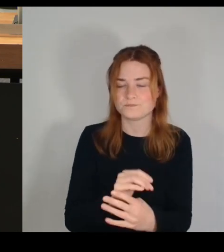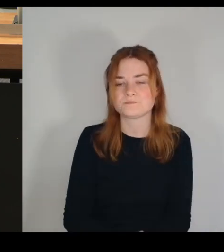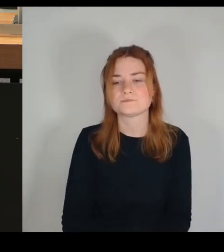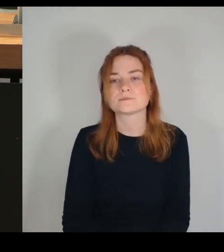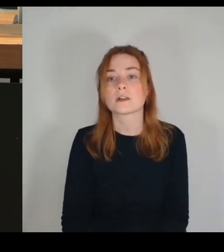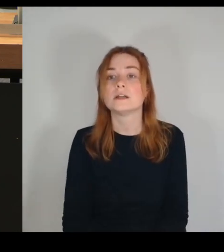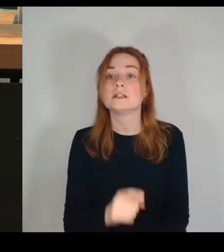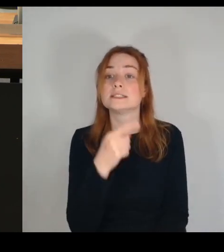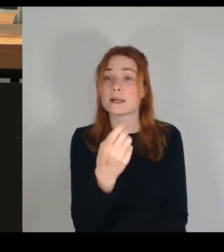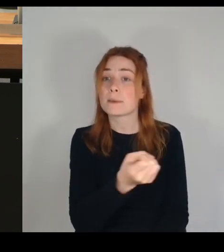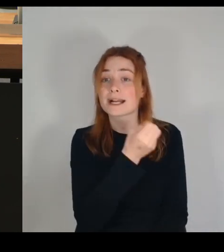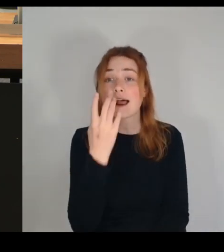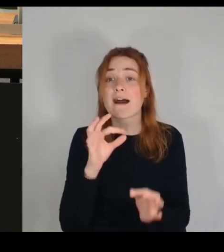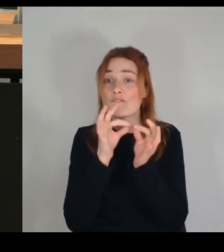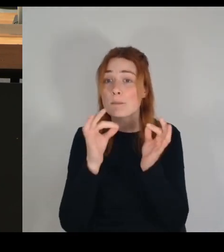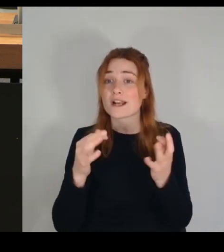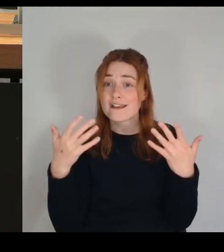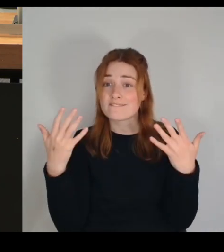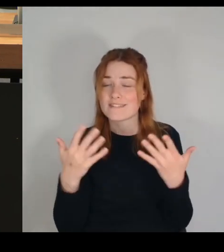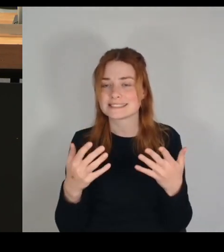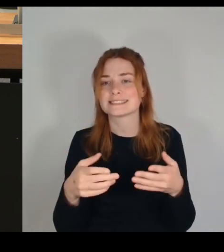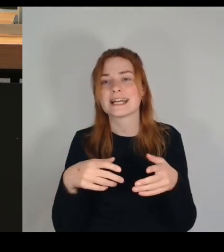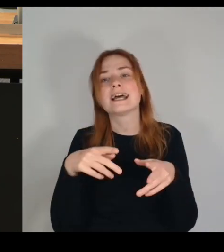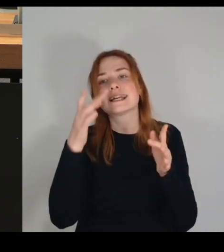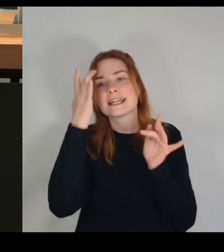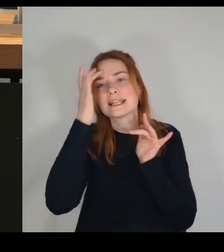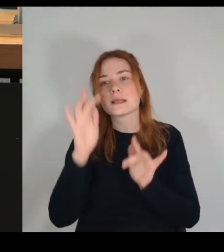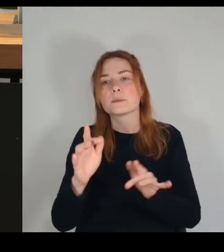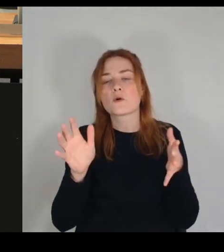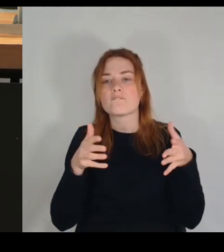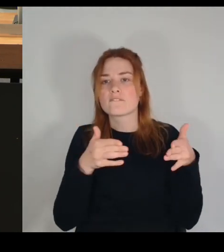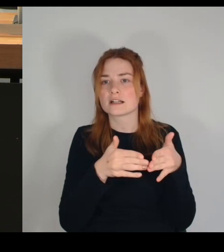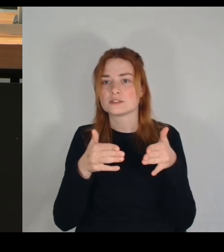Bauen erleichtern sollen und insofern ist das, was Sie